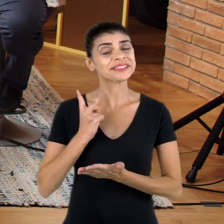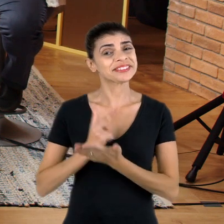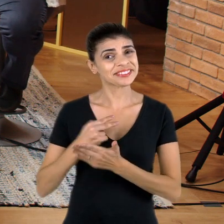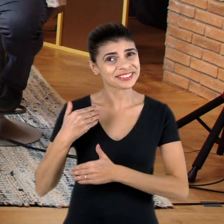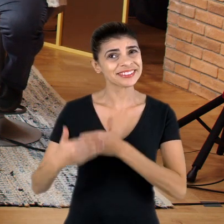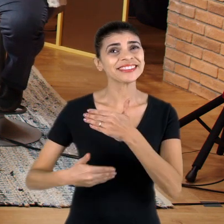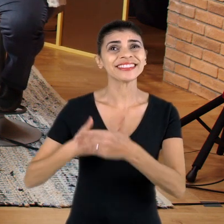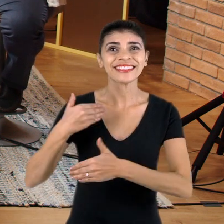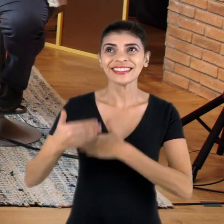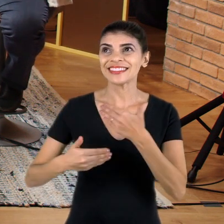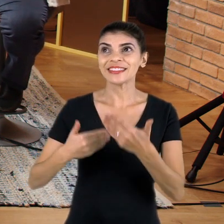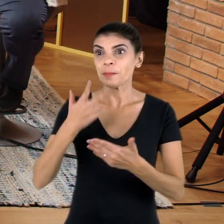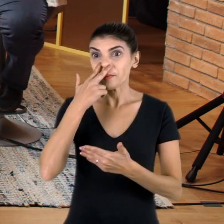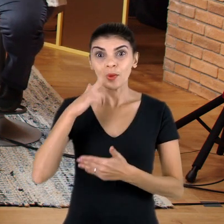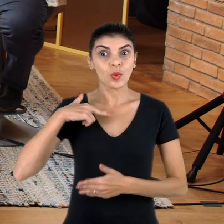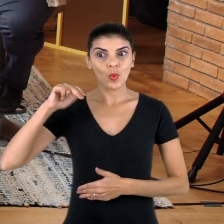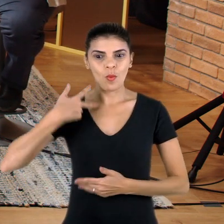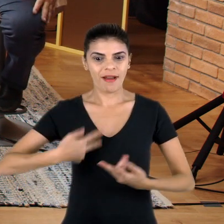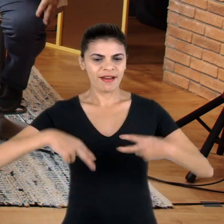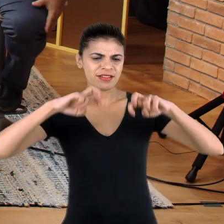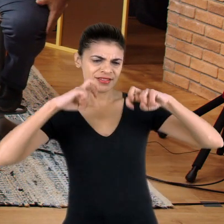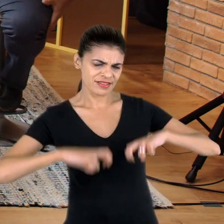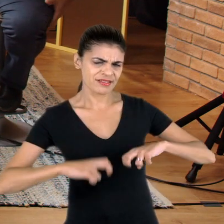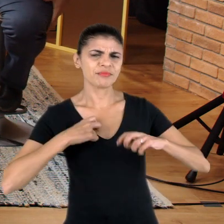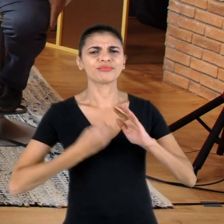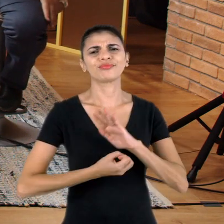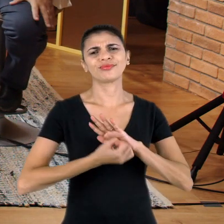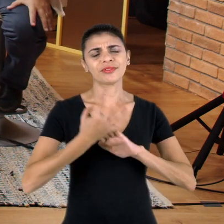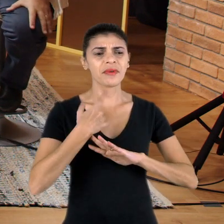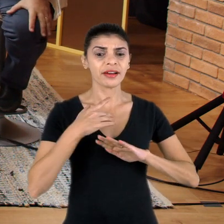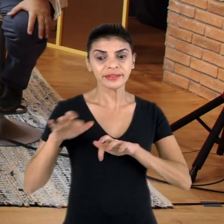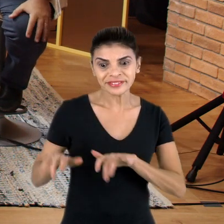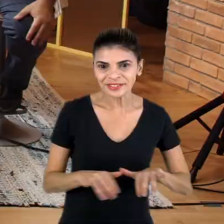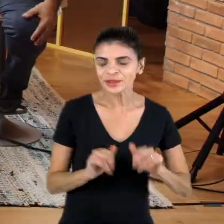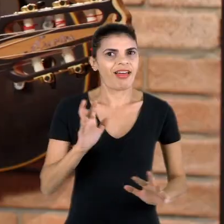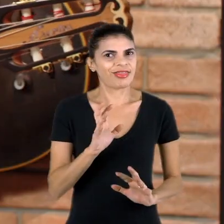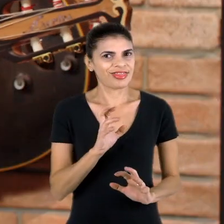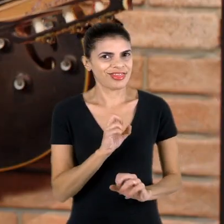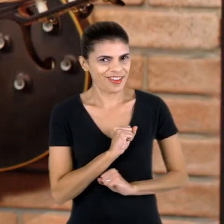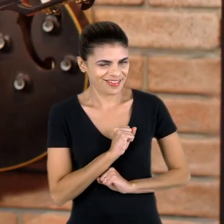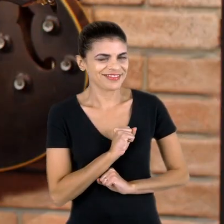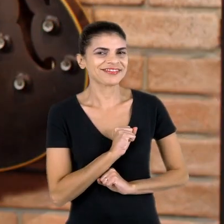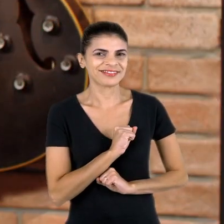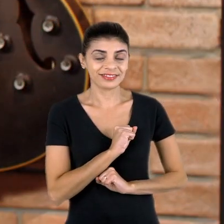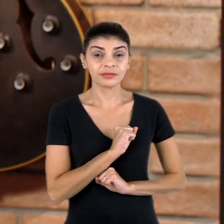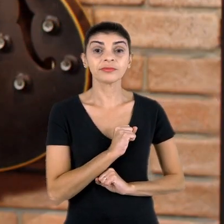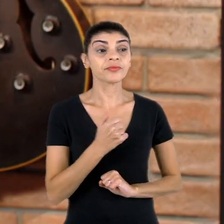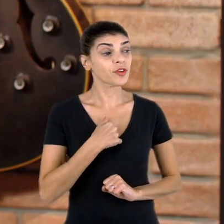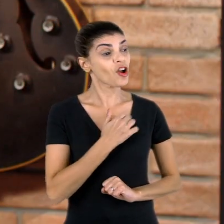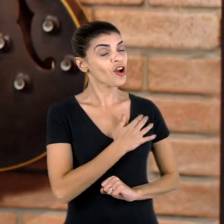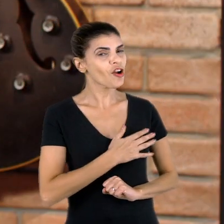Nunca tocamos juntos, sentamos, já vale! Em grande estilo! Muito bom! Eu gosto de ir puxando assim o novelo, sabe?